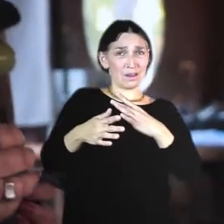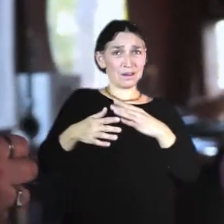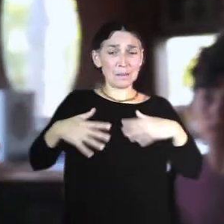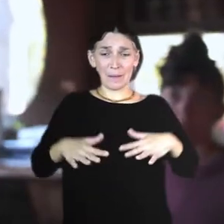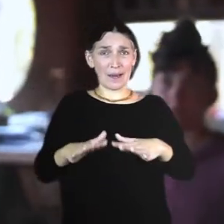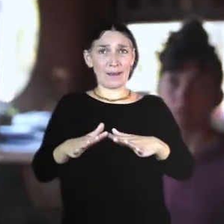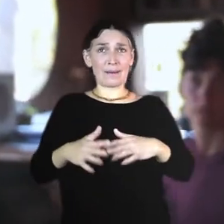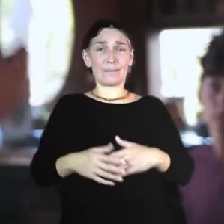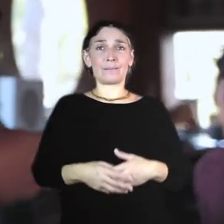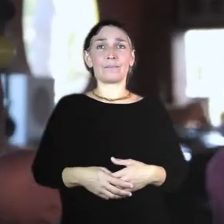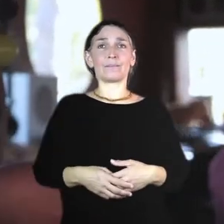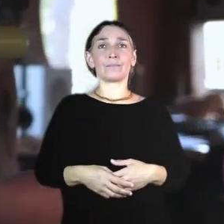cuando estes preparada.